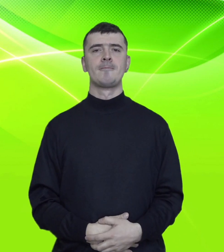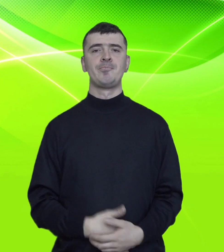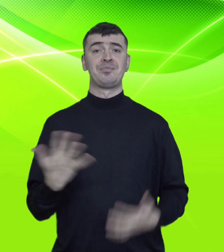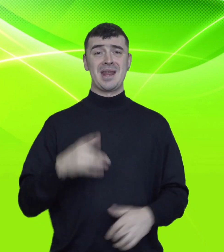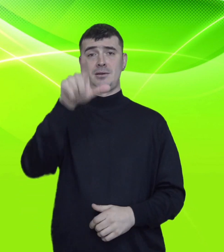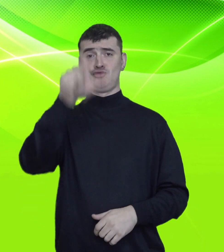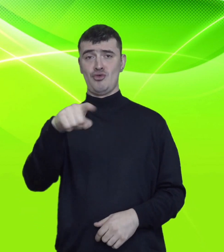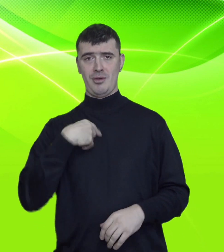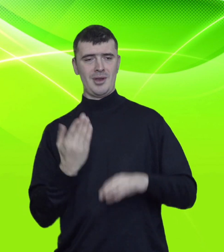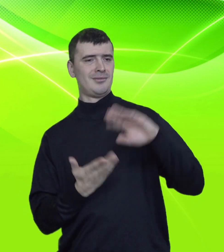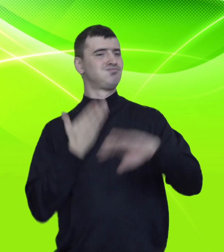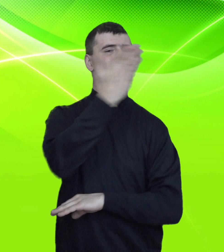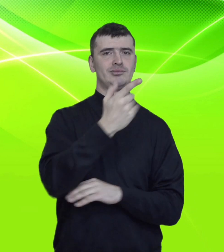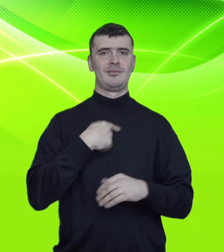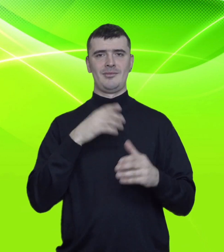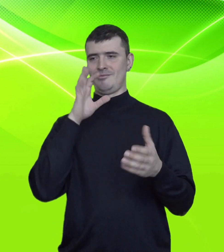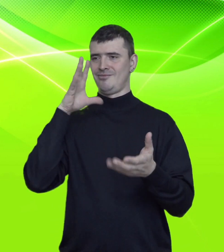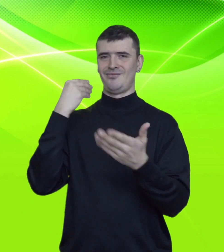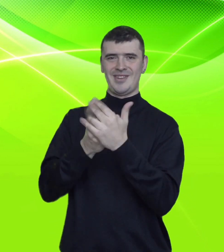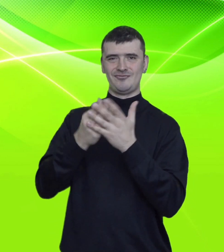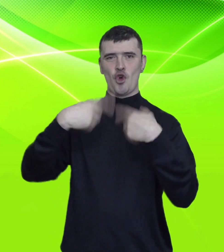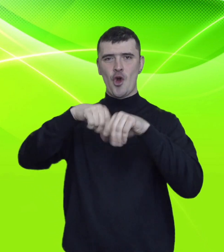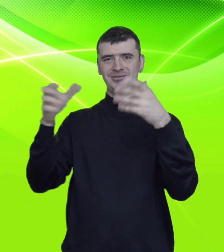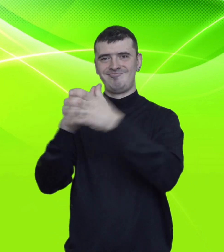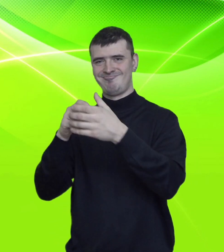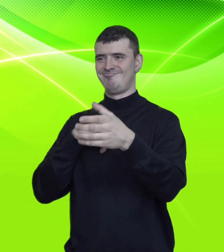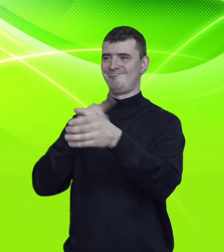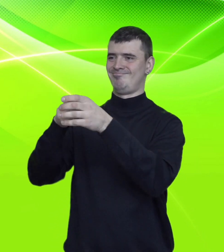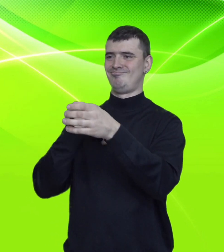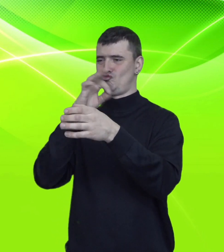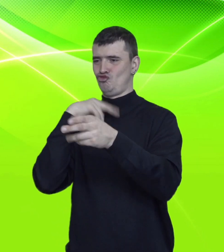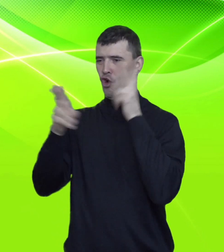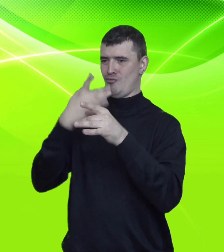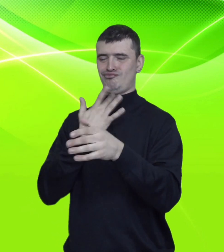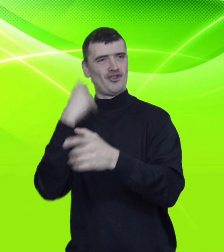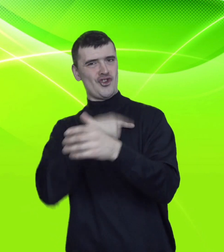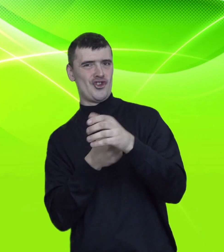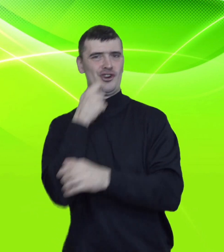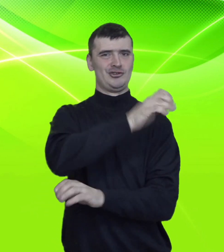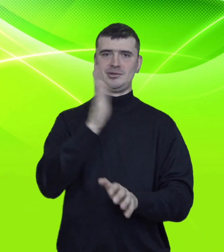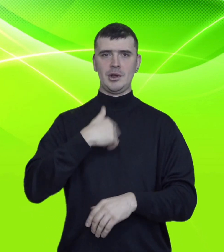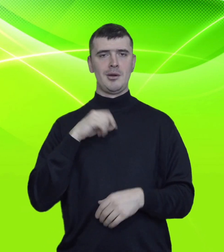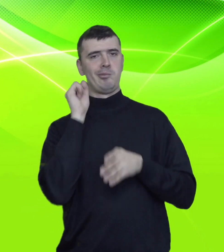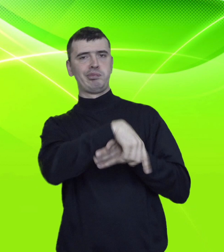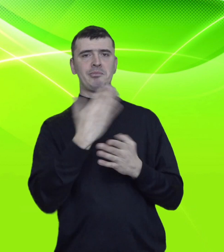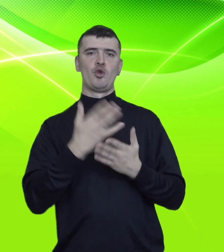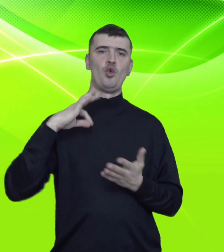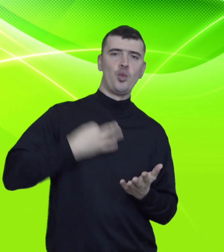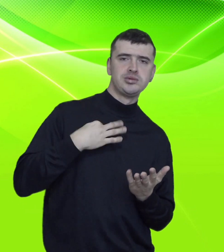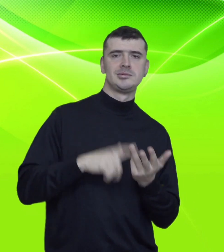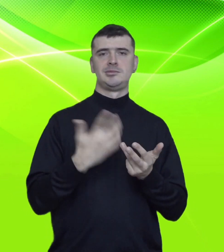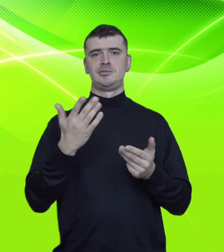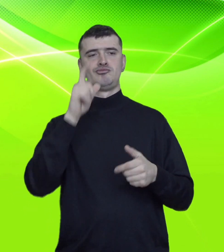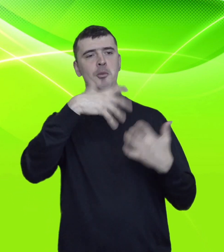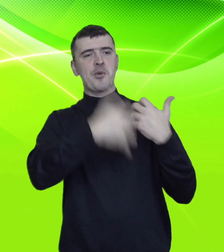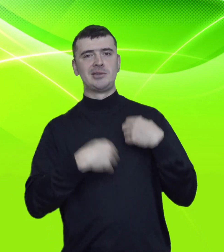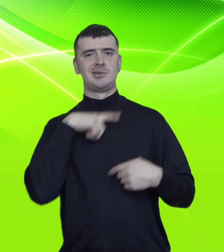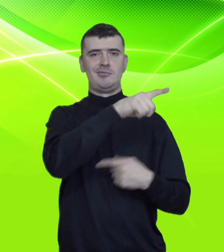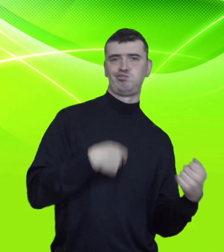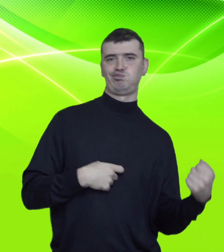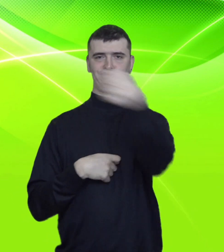Если же заявление подает не сам клиент финансовой организации, а посредник,